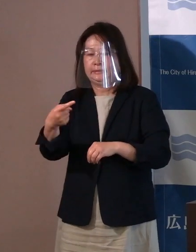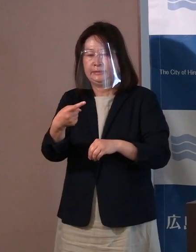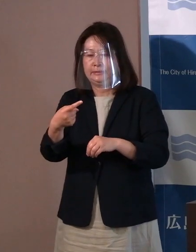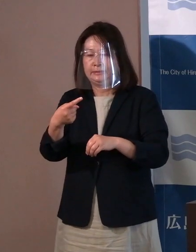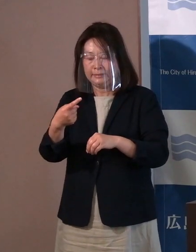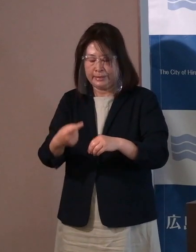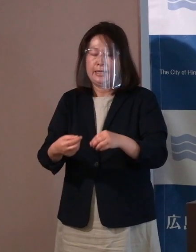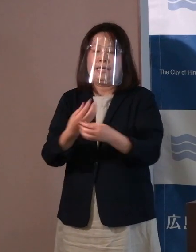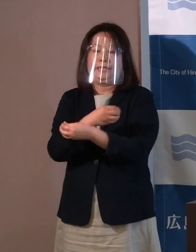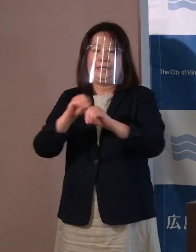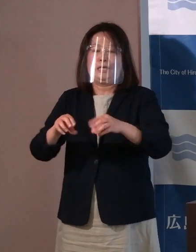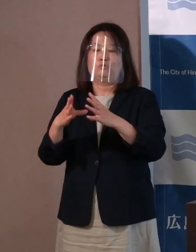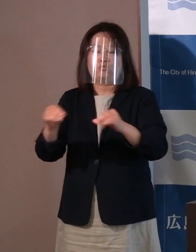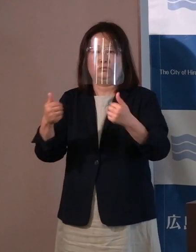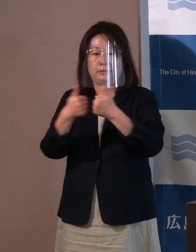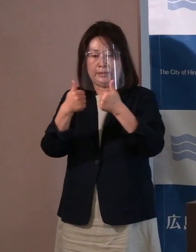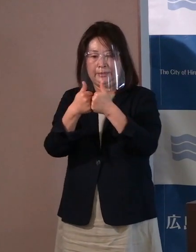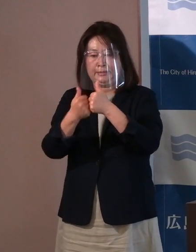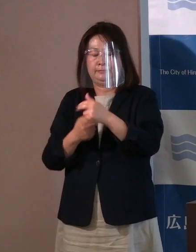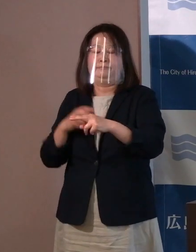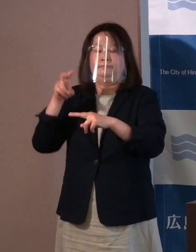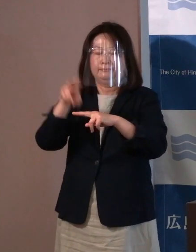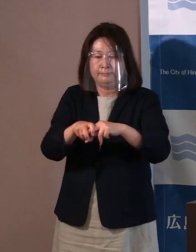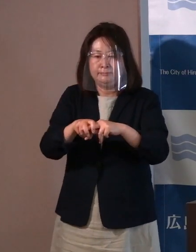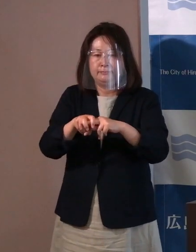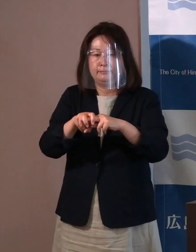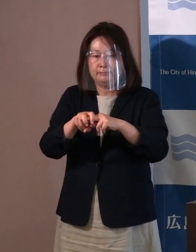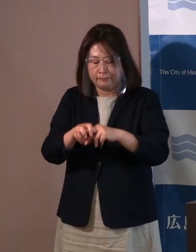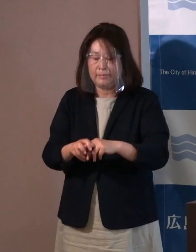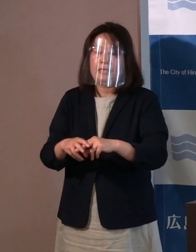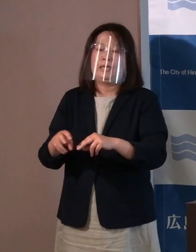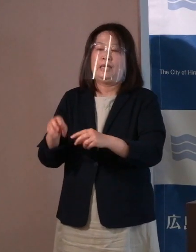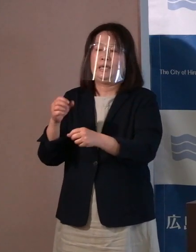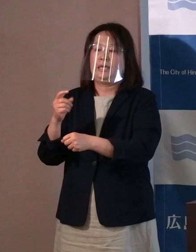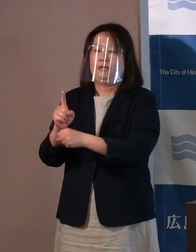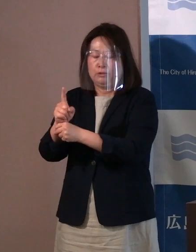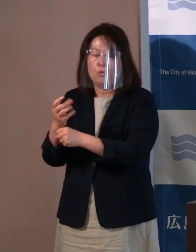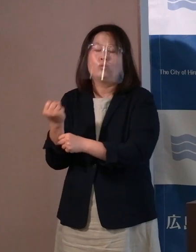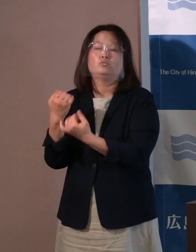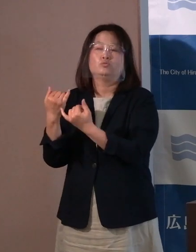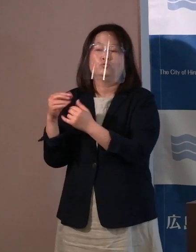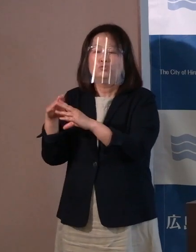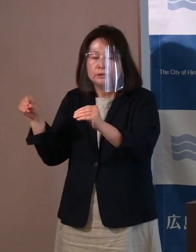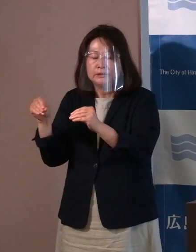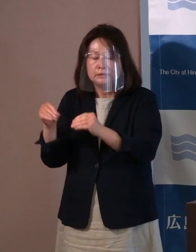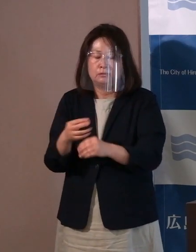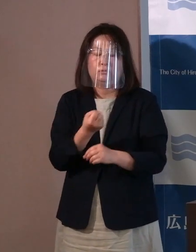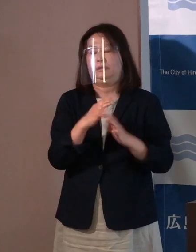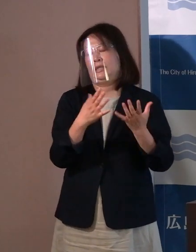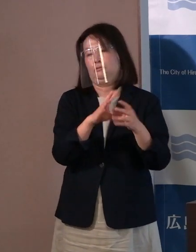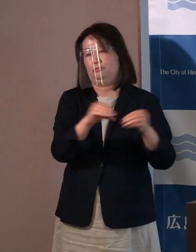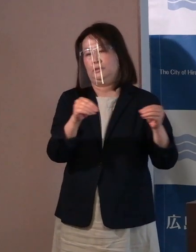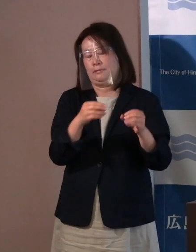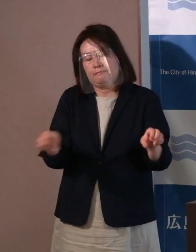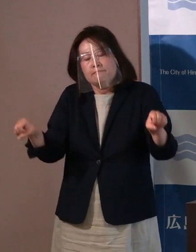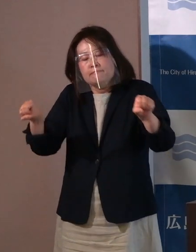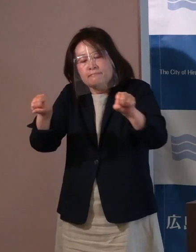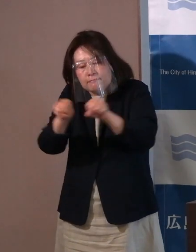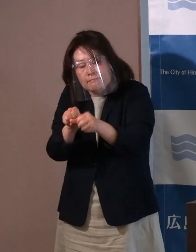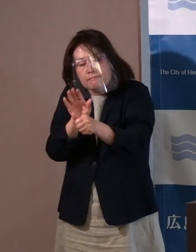核保有国と非核保有国の橋渡し役を しっかり果たすように求めております｡